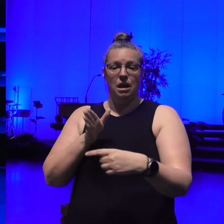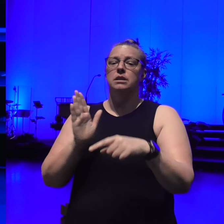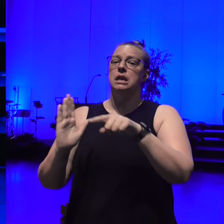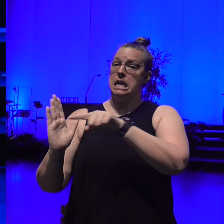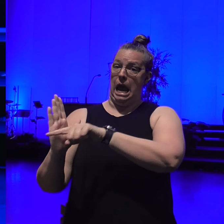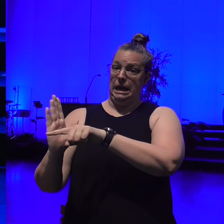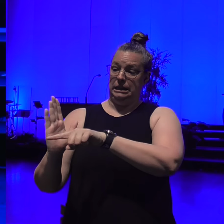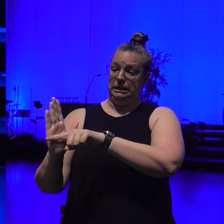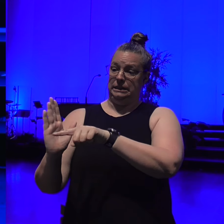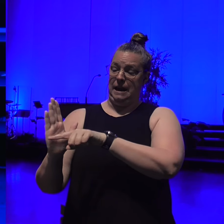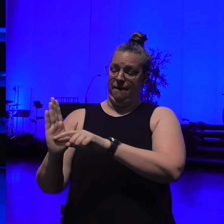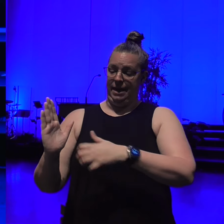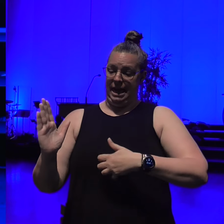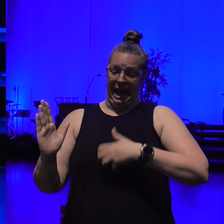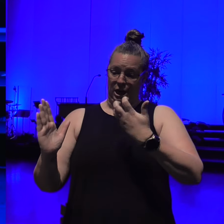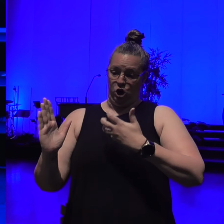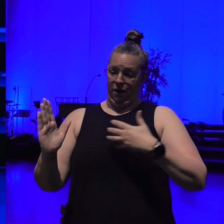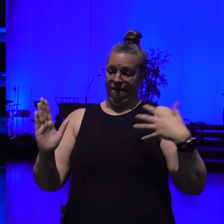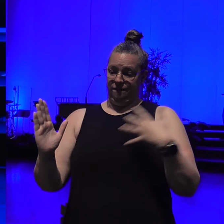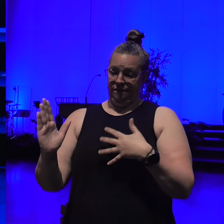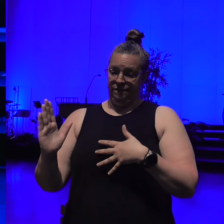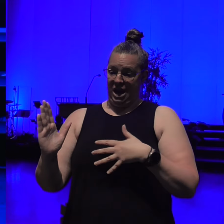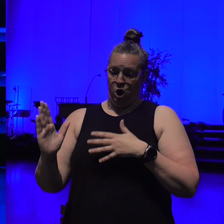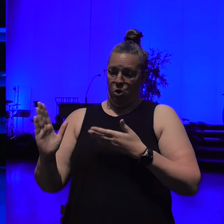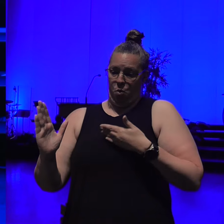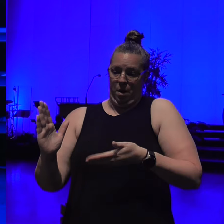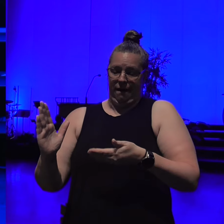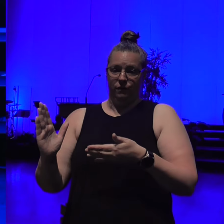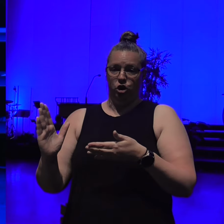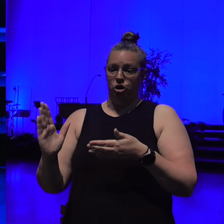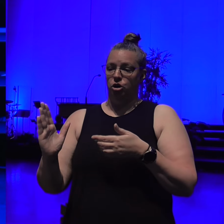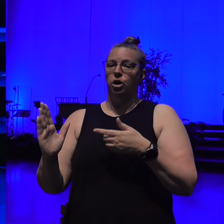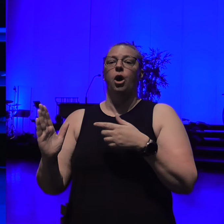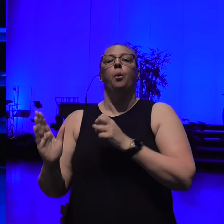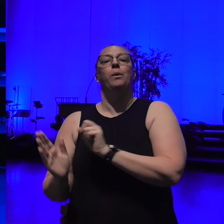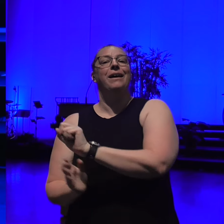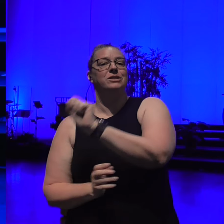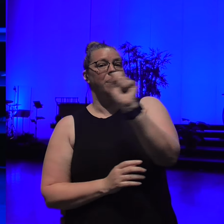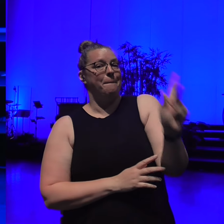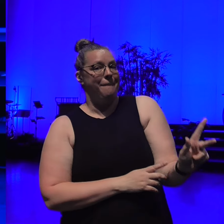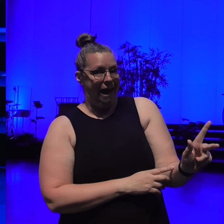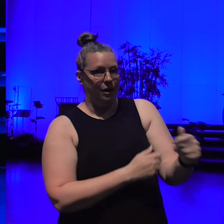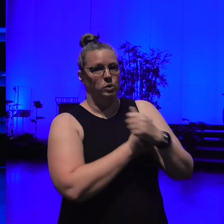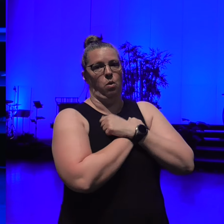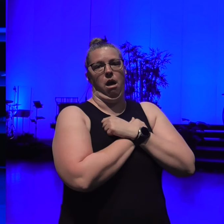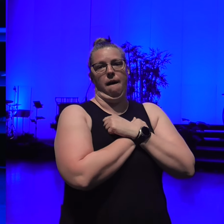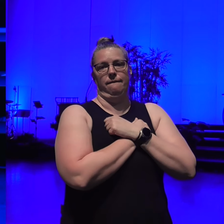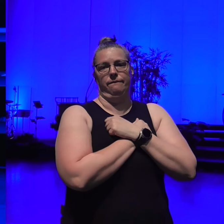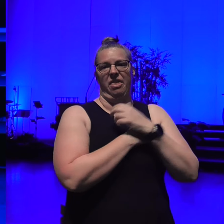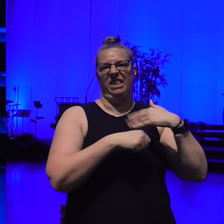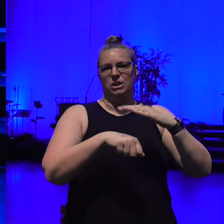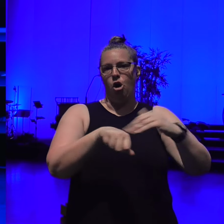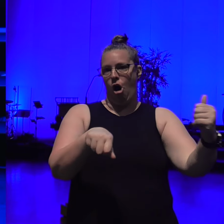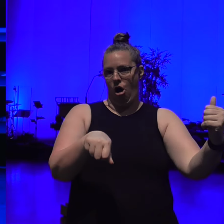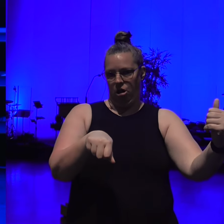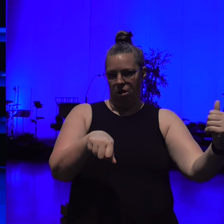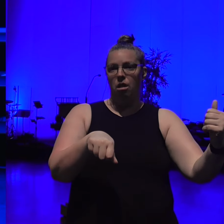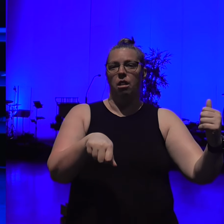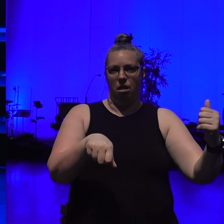esa ira, ese miedo, ese dolor es solo una llamada para volver al amor, para volver a ese centro.